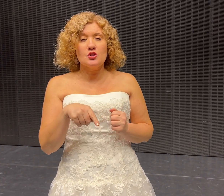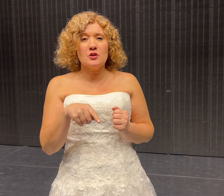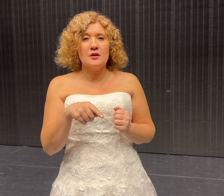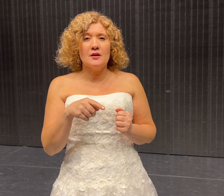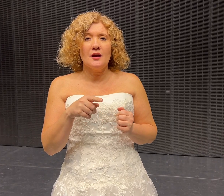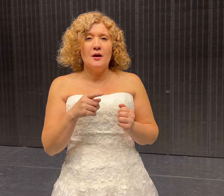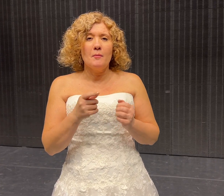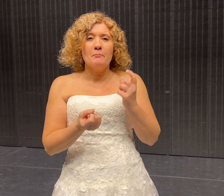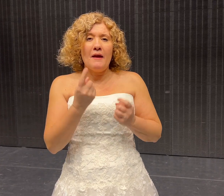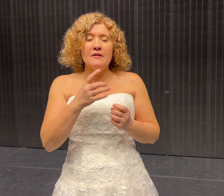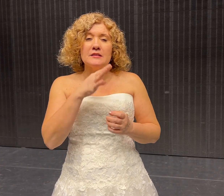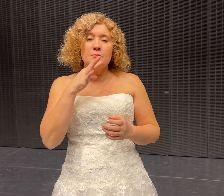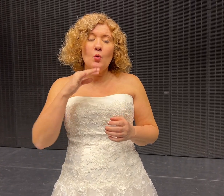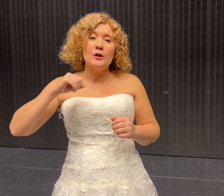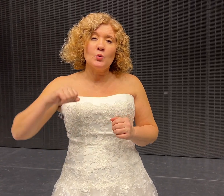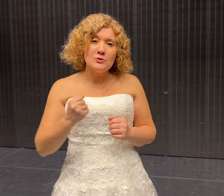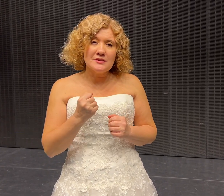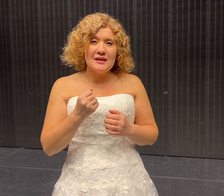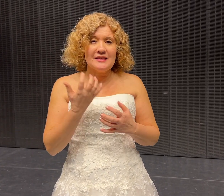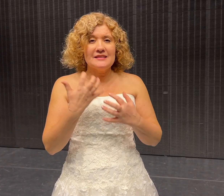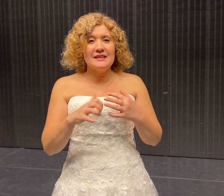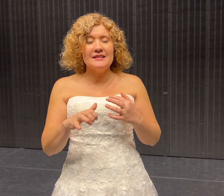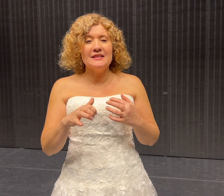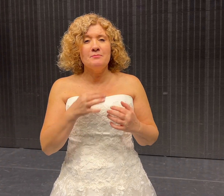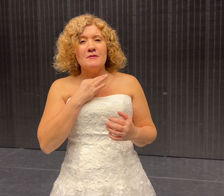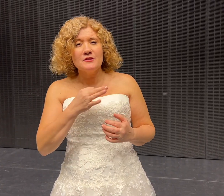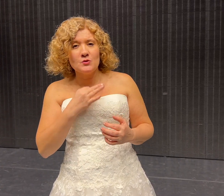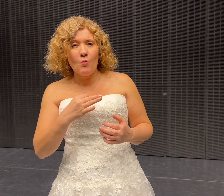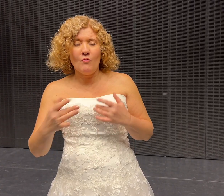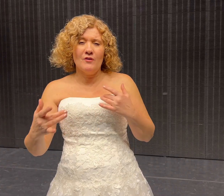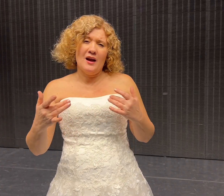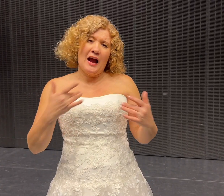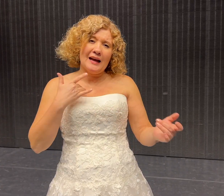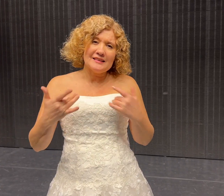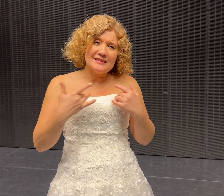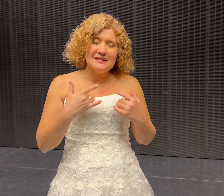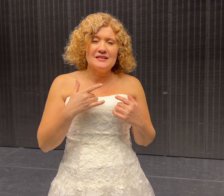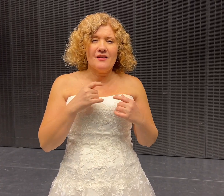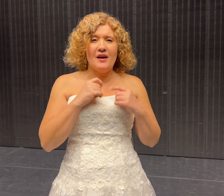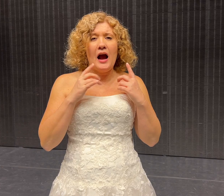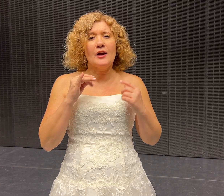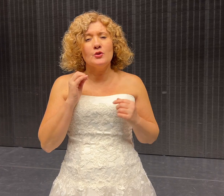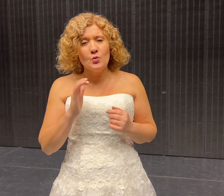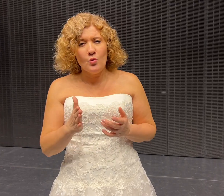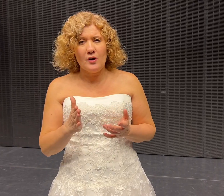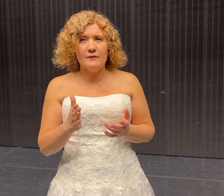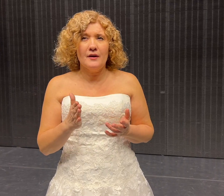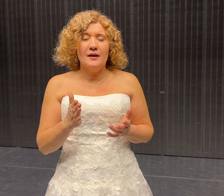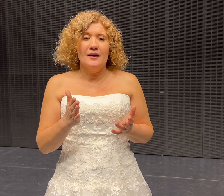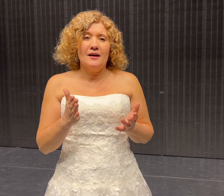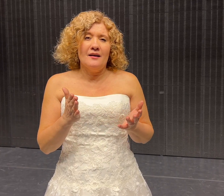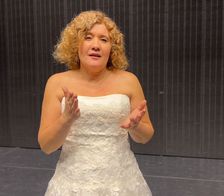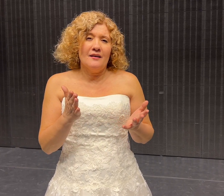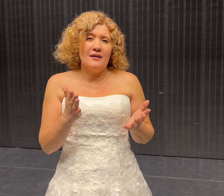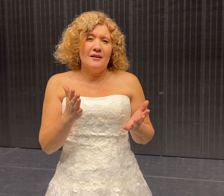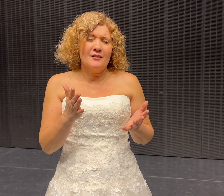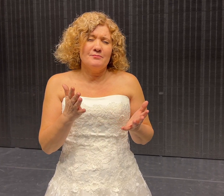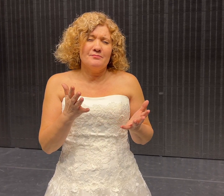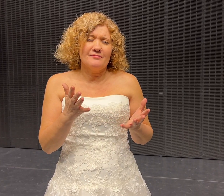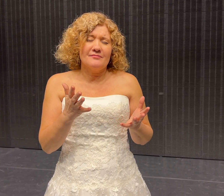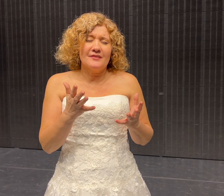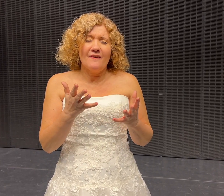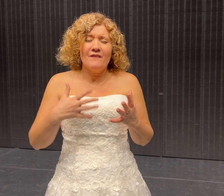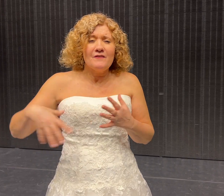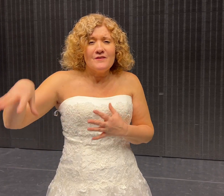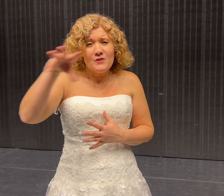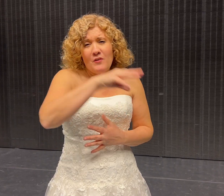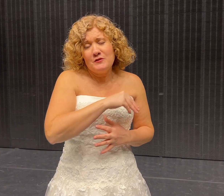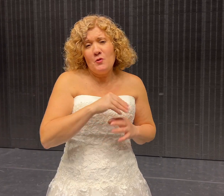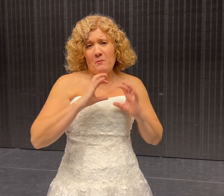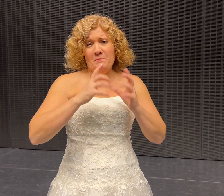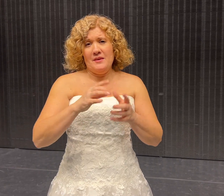Также появилось много друзей среди певцов, артистов, актёров во всем мире.